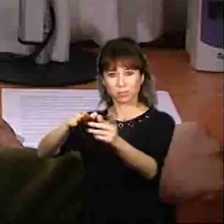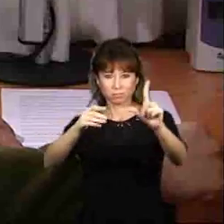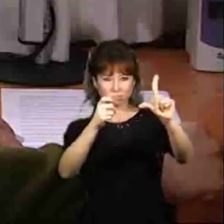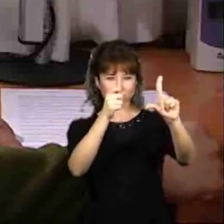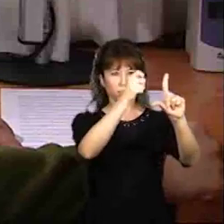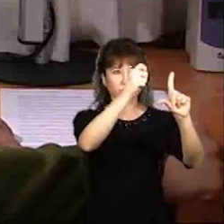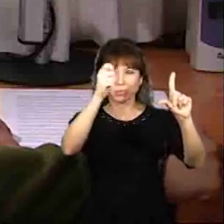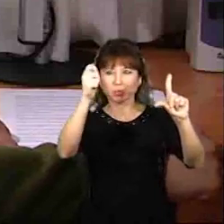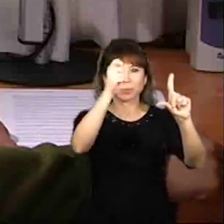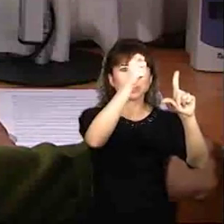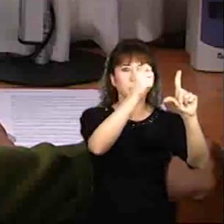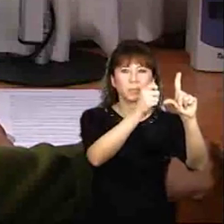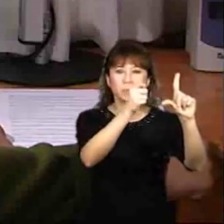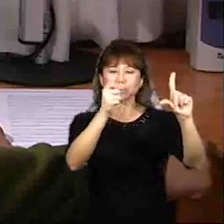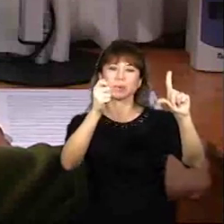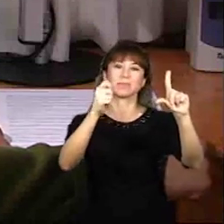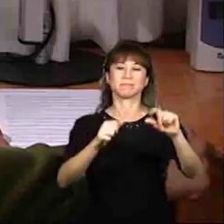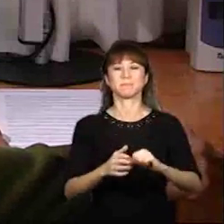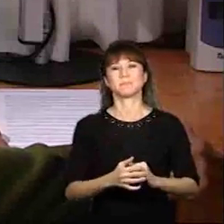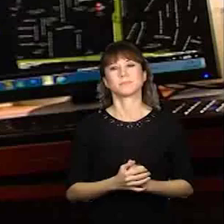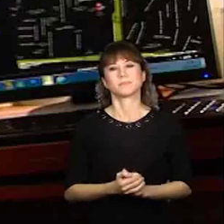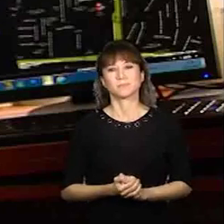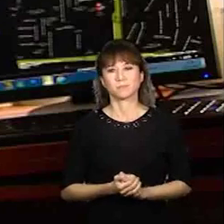colocas el papel y te devuelve una imagen que tu puedes jugar con ella.